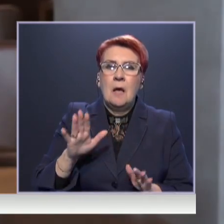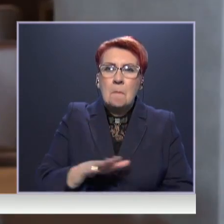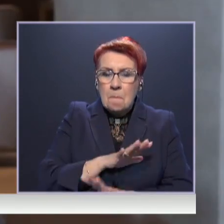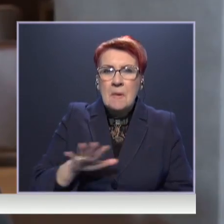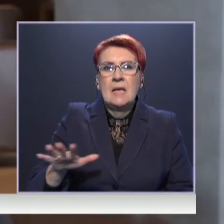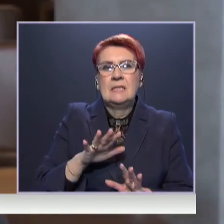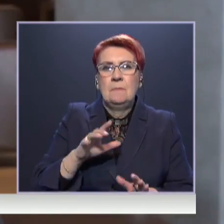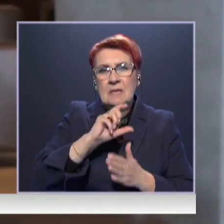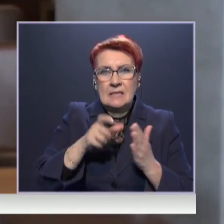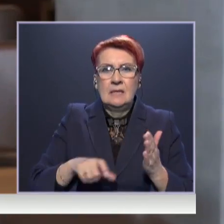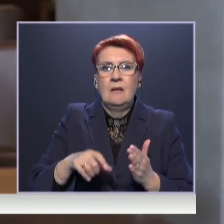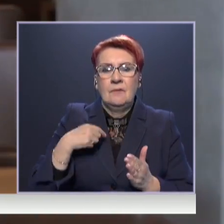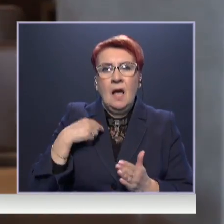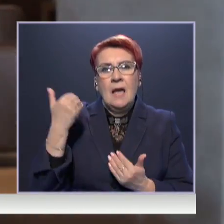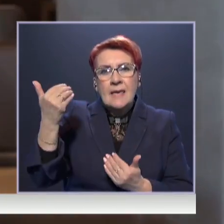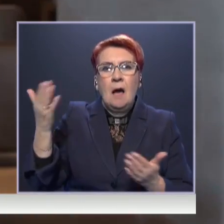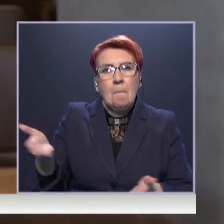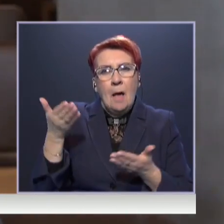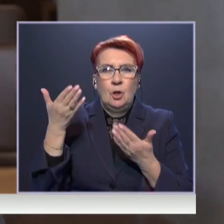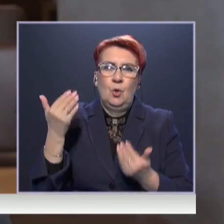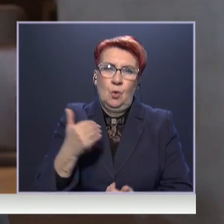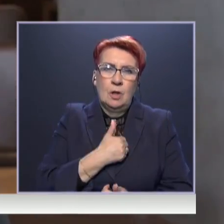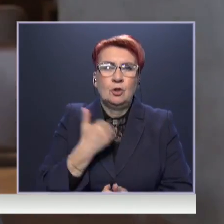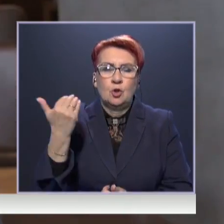этим я их смотрю что у них был настрой боевой чтобы